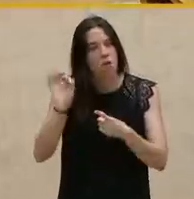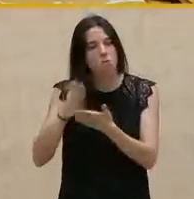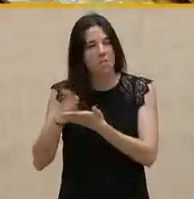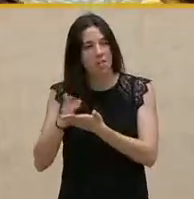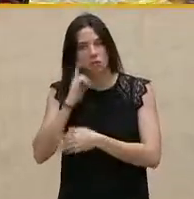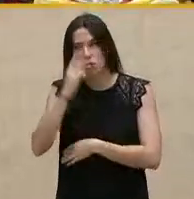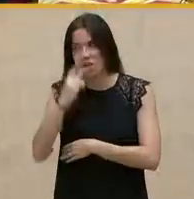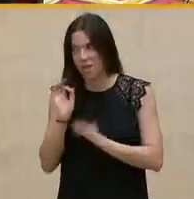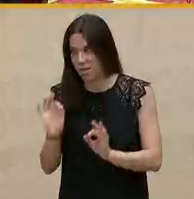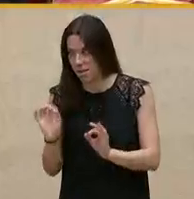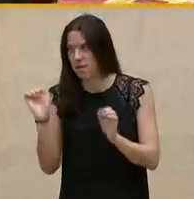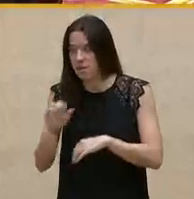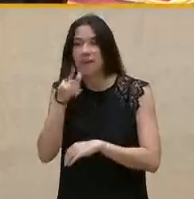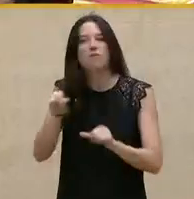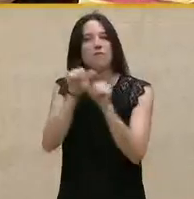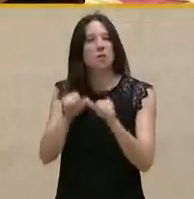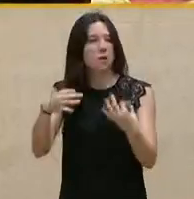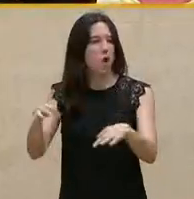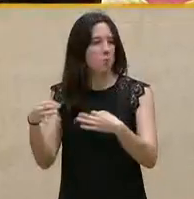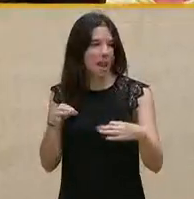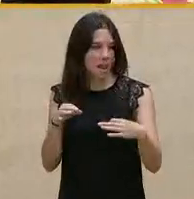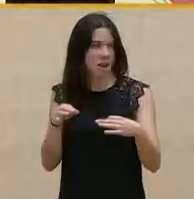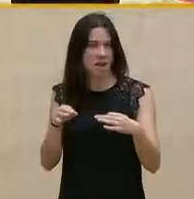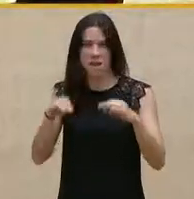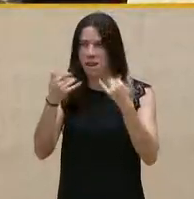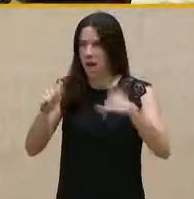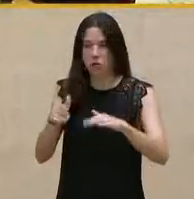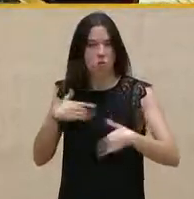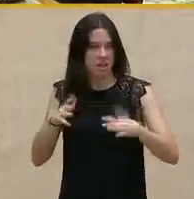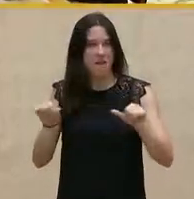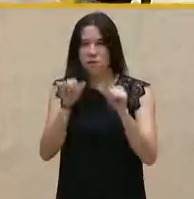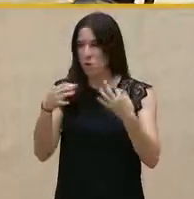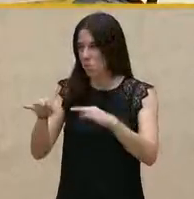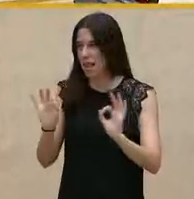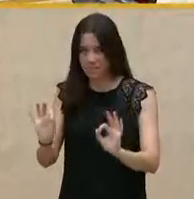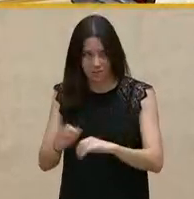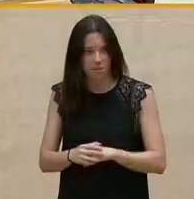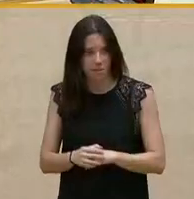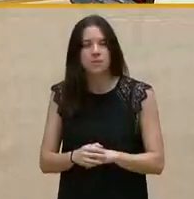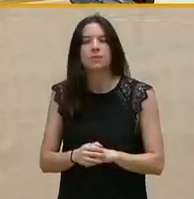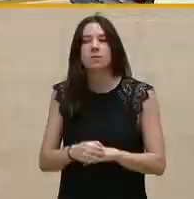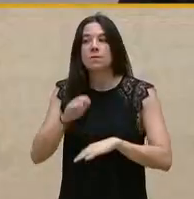Esta es la forma normal en cualquier acto. Para mejorar esta situación y también ante